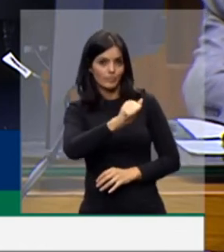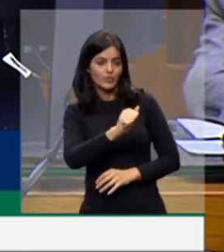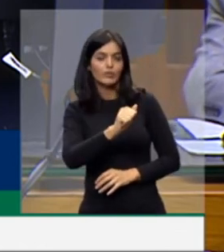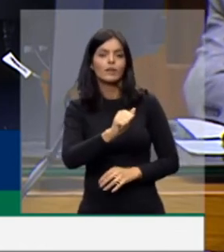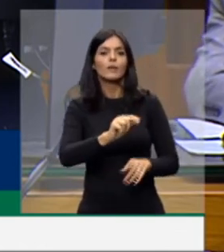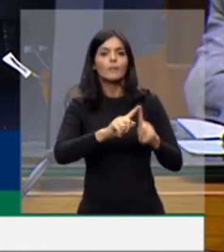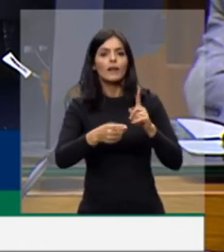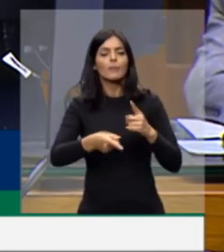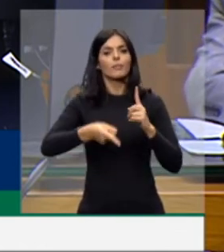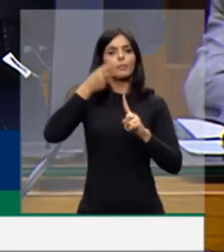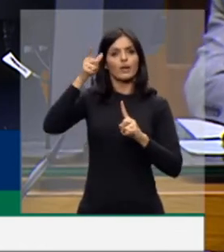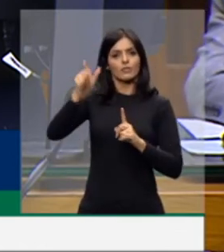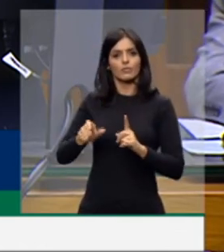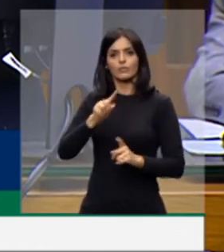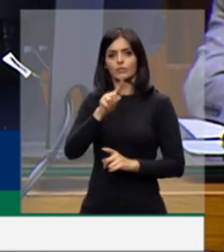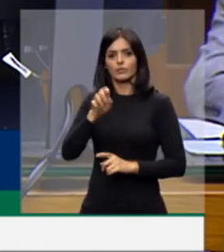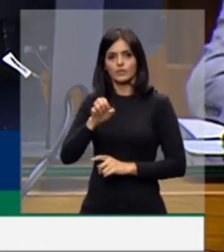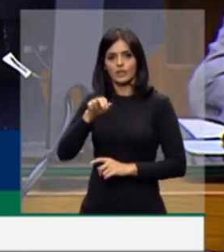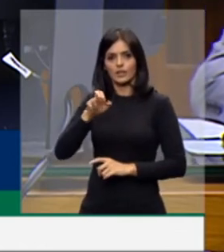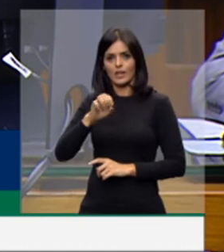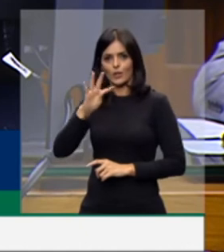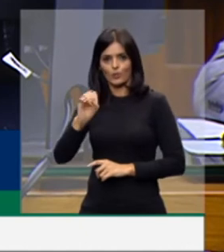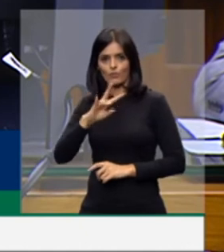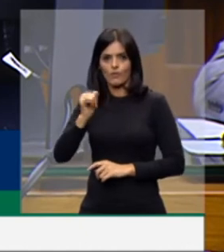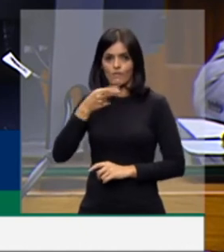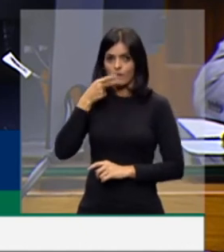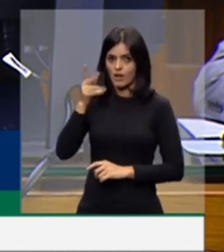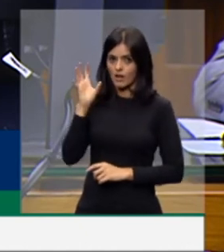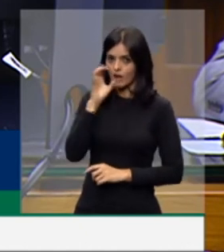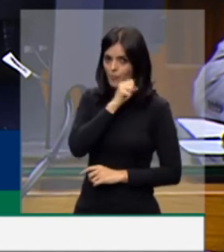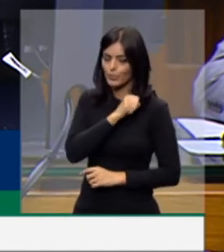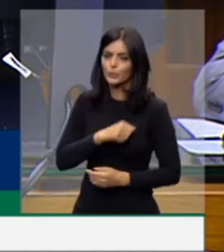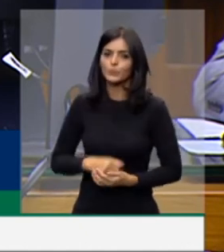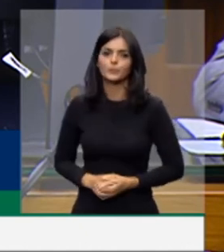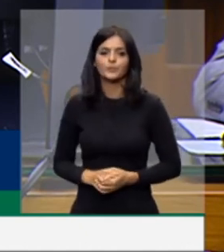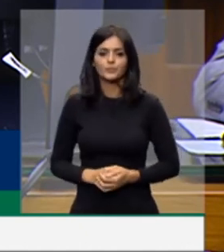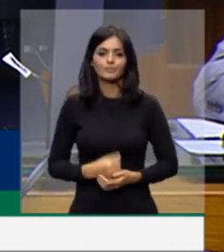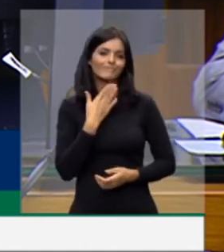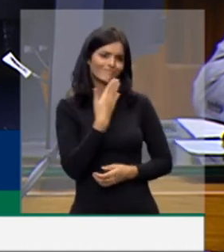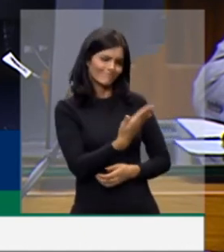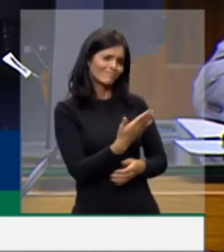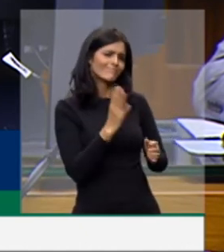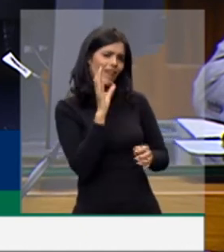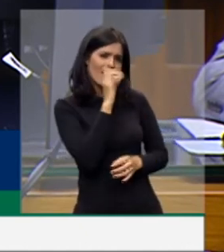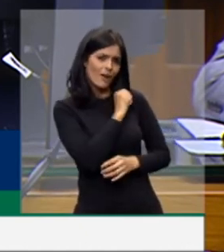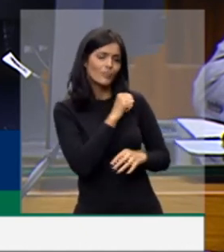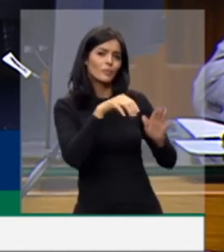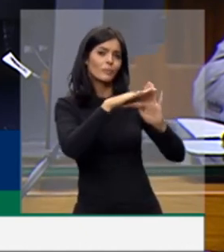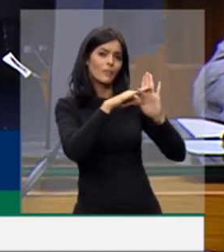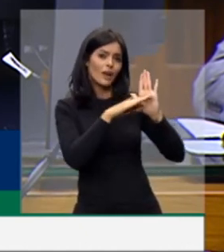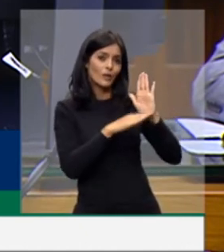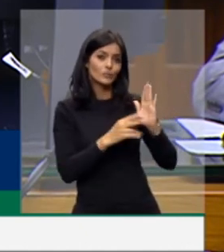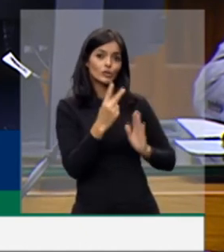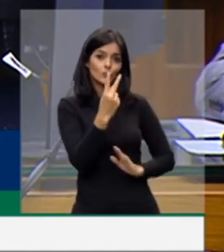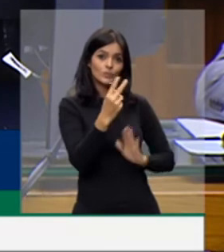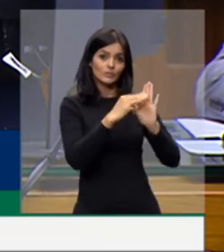PASSAR PARA ENCAMINHAR A FAVOR O ALESSANDRO MOLON E A SÂMIA BONFIM, MAS ANTES O DEPUTADO ZÉ NETO PEDIU PARA FAZER AQUI UMA OBSERVAÇÃO E PEÇO QUE